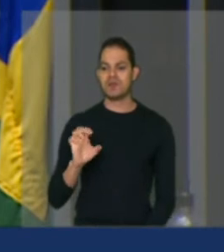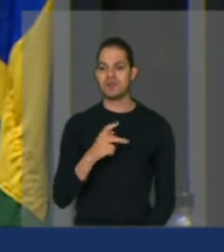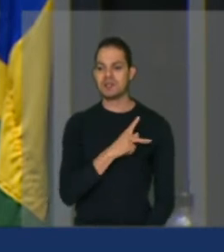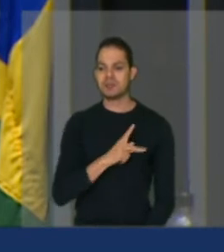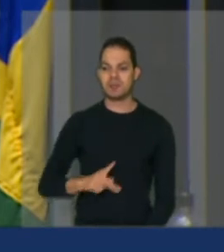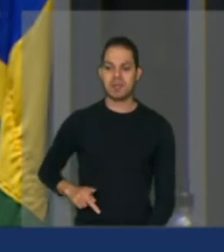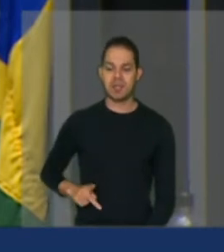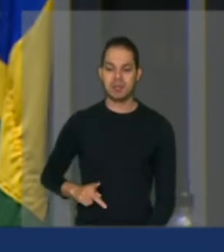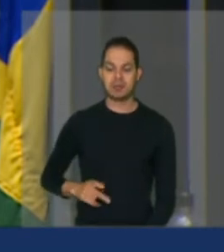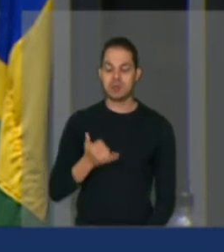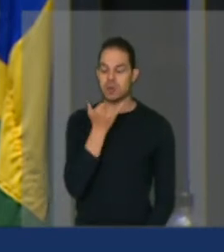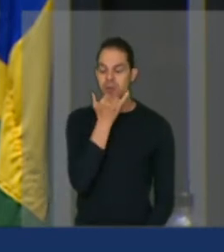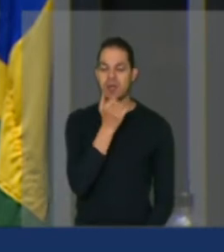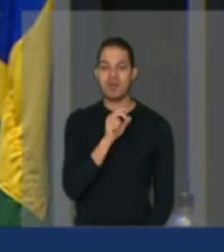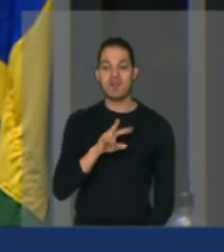PAULO E, DEPOIS, ELE FOI ELEITO, ASSUMIU A PREFEITURA,